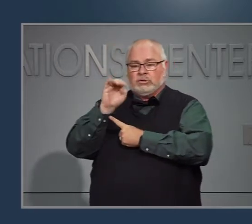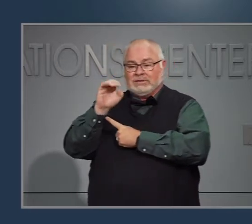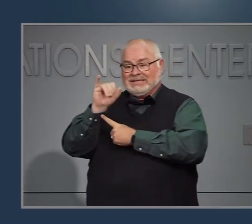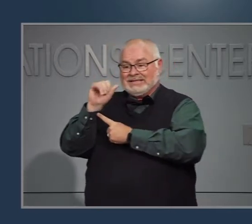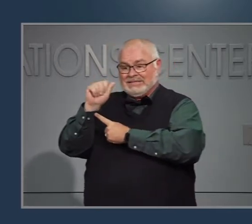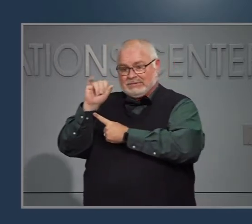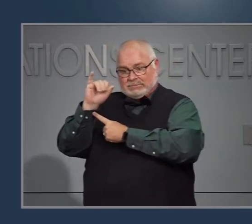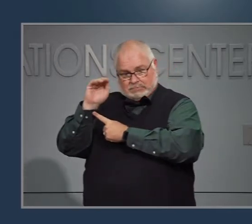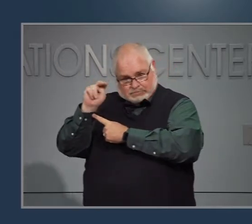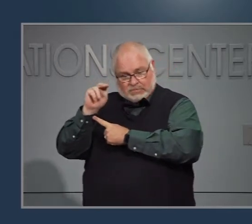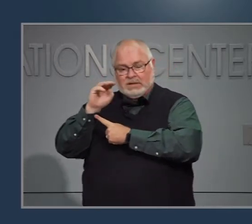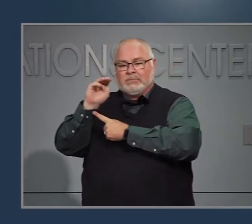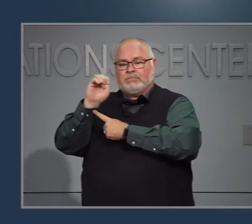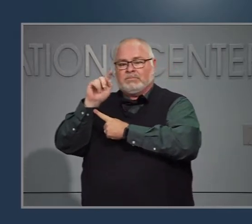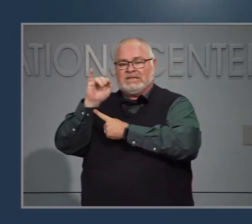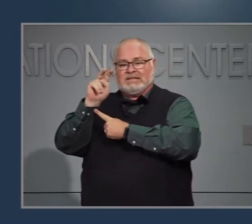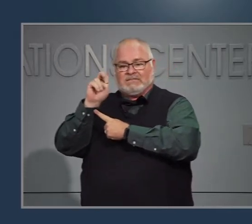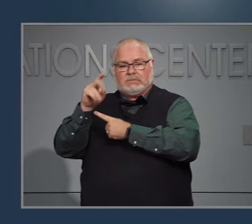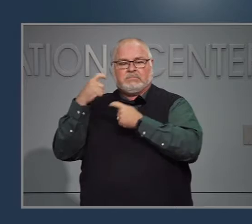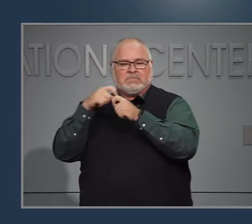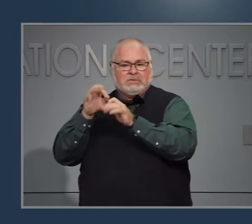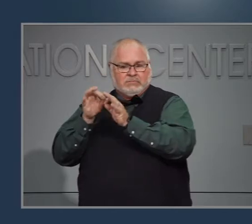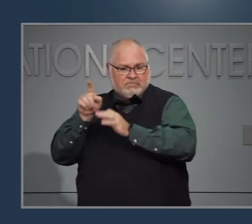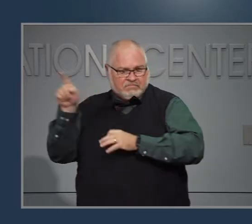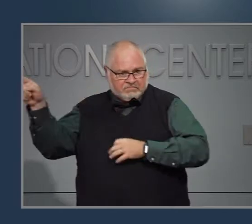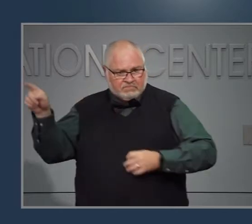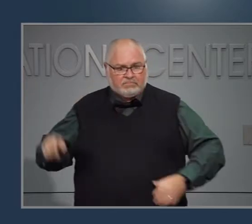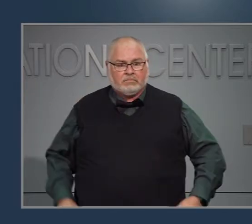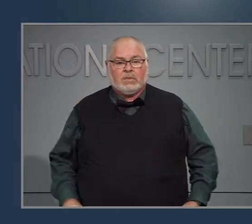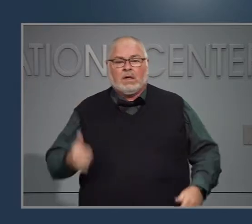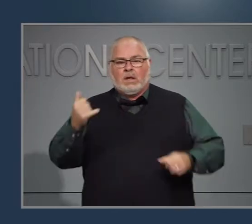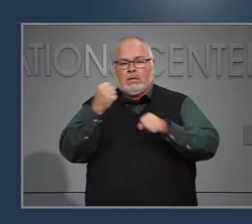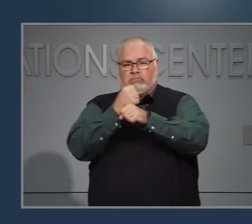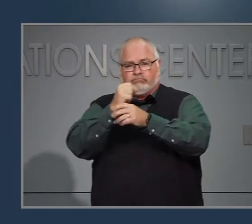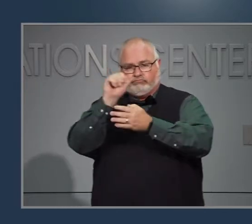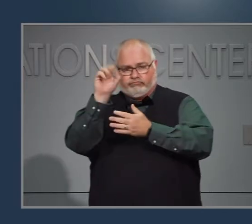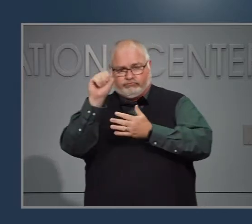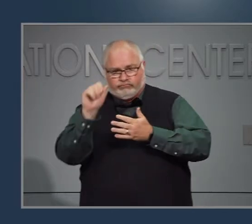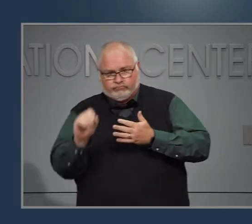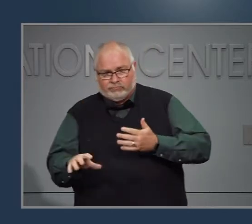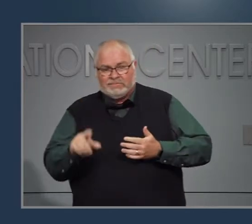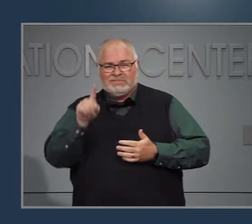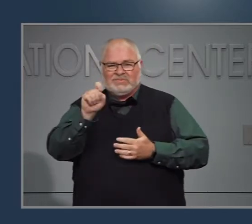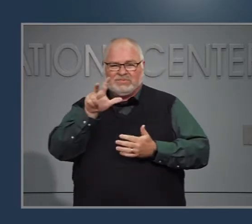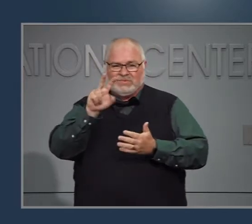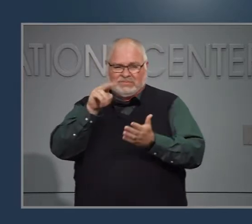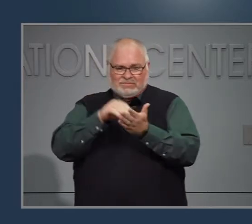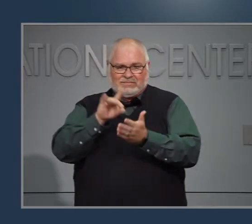las cifras a partir de esta mañana existen ciento treinta y dos mil ochocientas doce casos